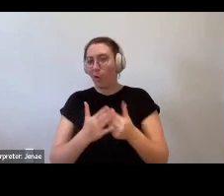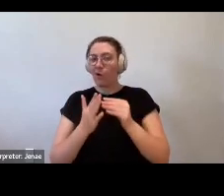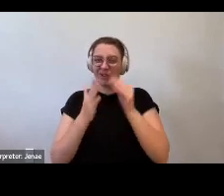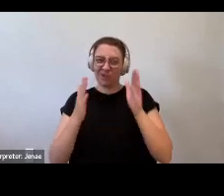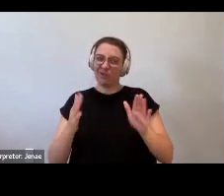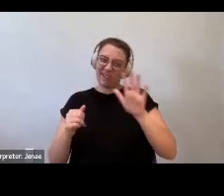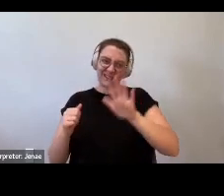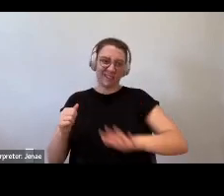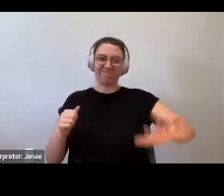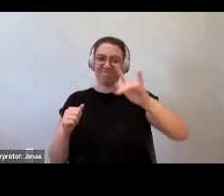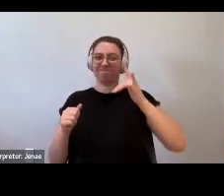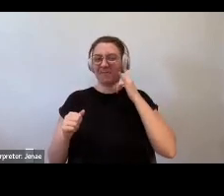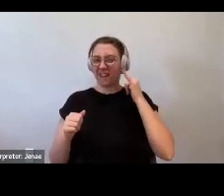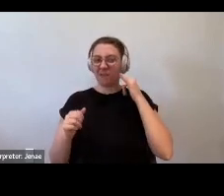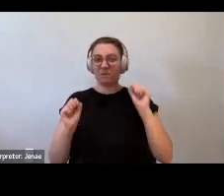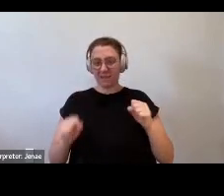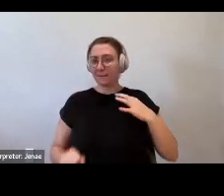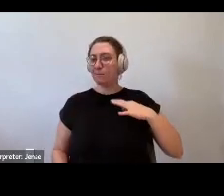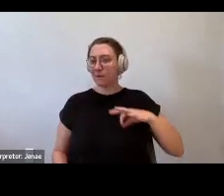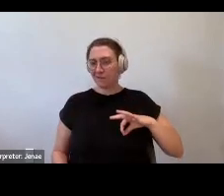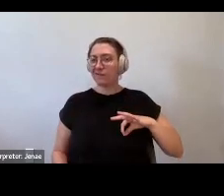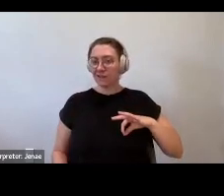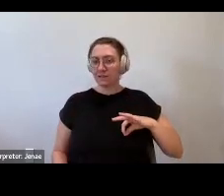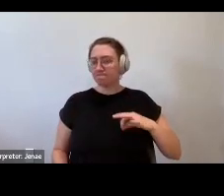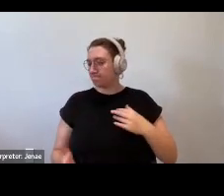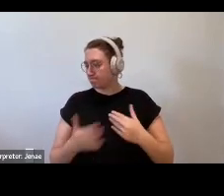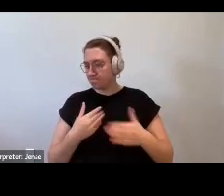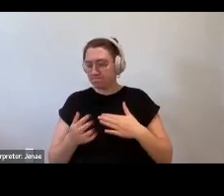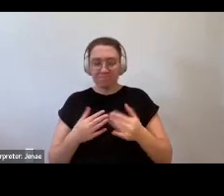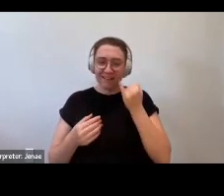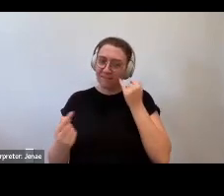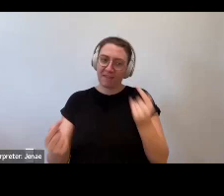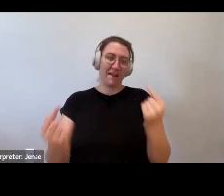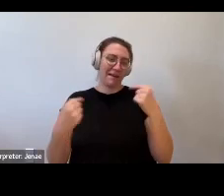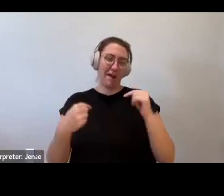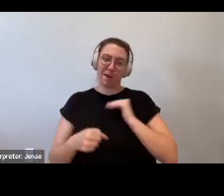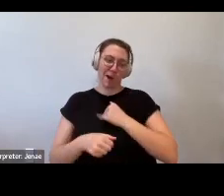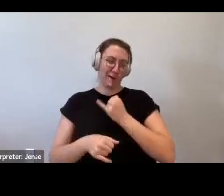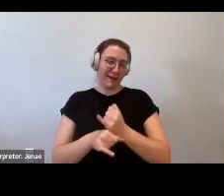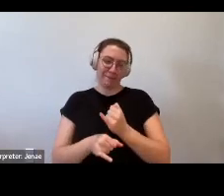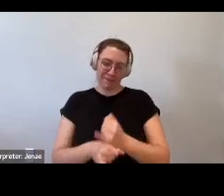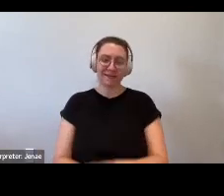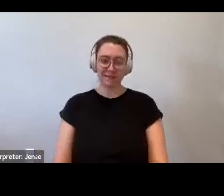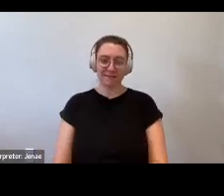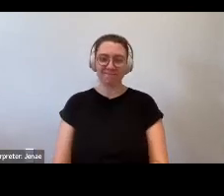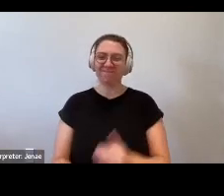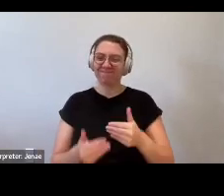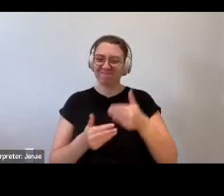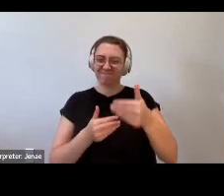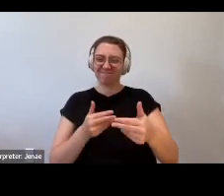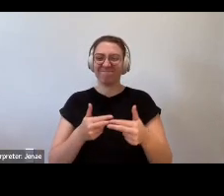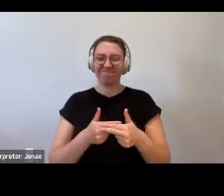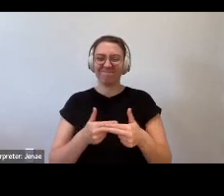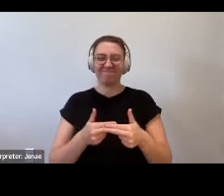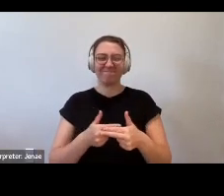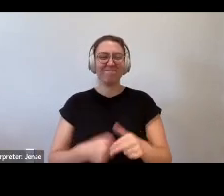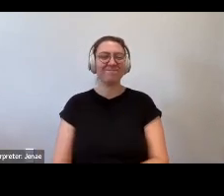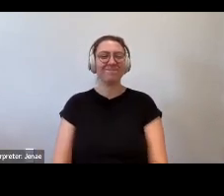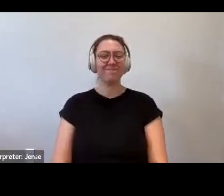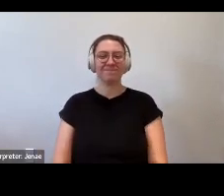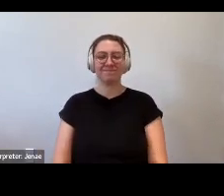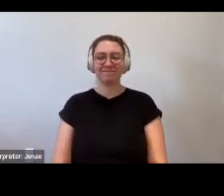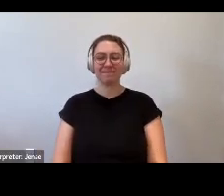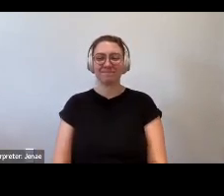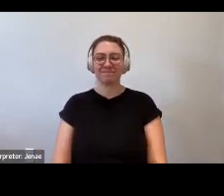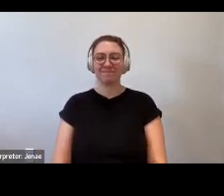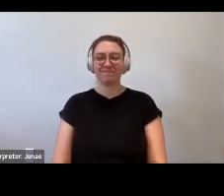California pueden beneficiarse, independientemente de que vengan a nuestro campus. Siguiente diapositiva. Voy